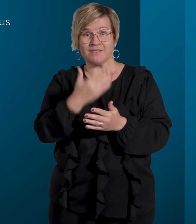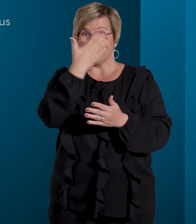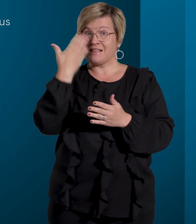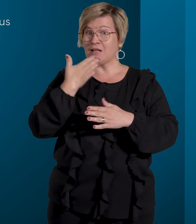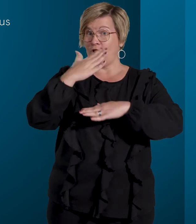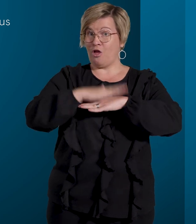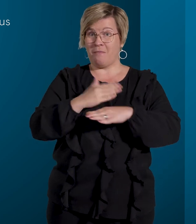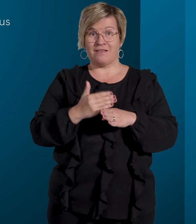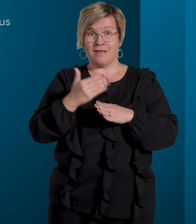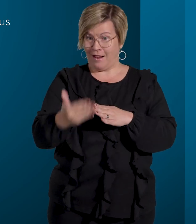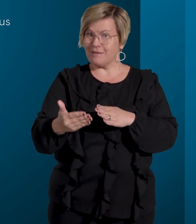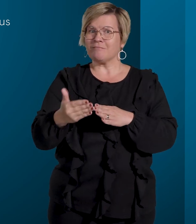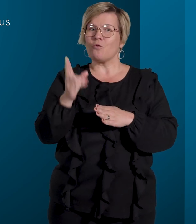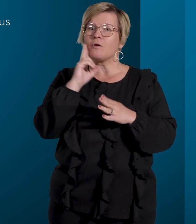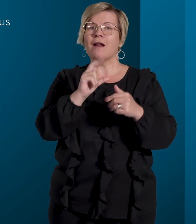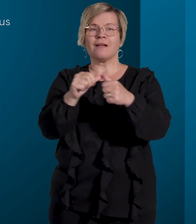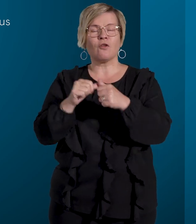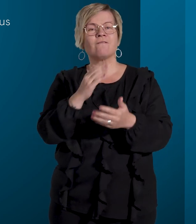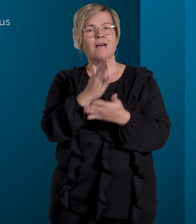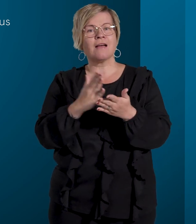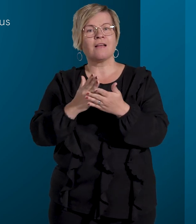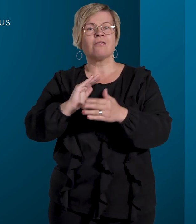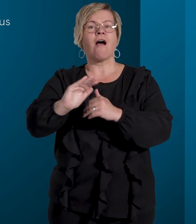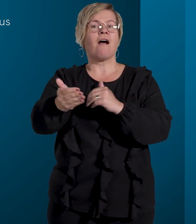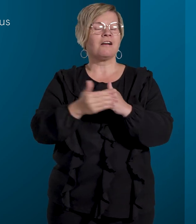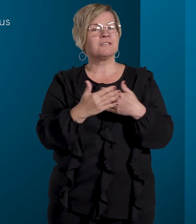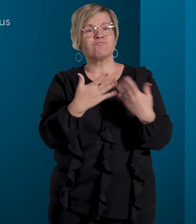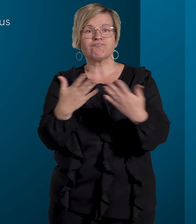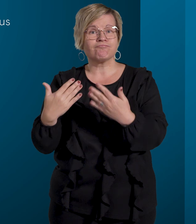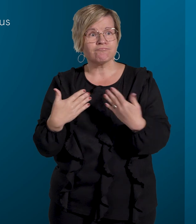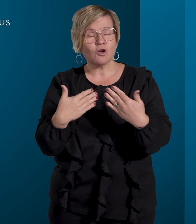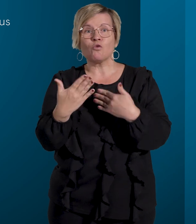Liiton toiminta on palautumassa pikkuhiljaa ennalleen kesäloman jälkeen, -